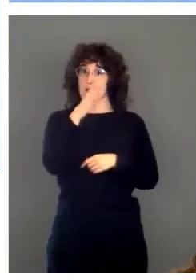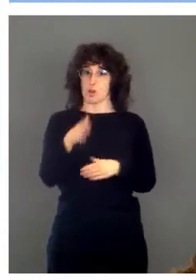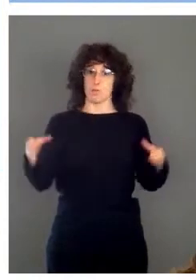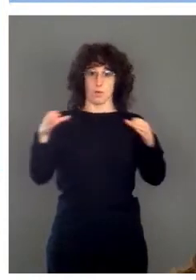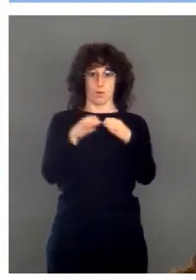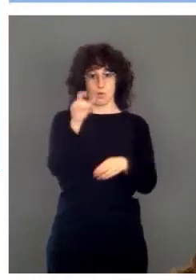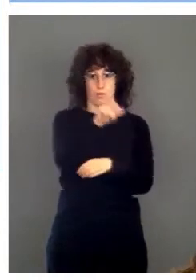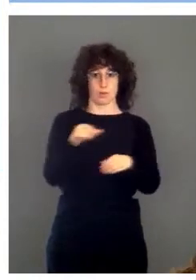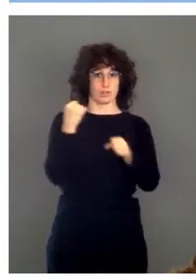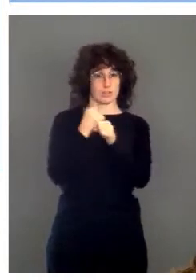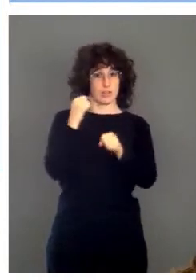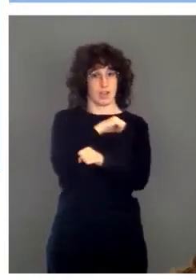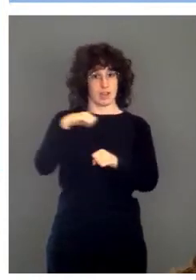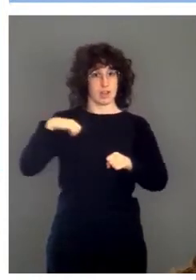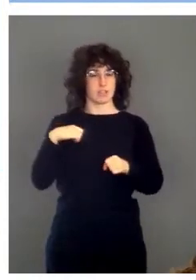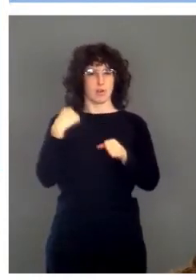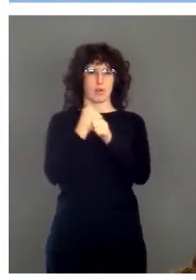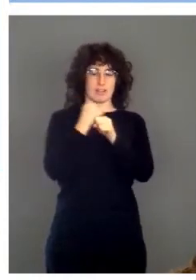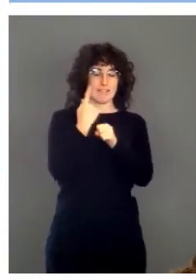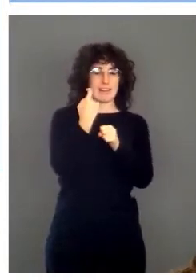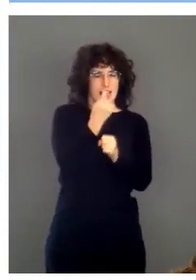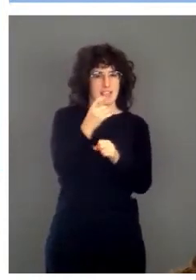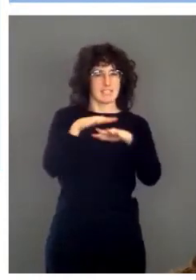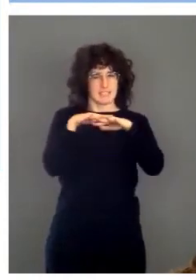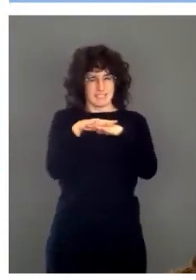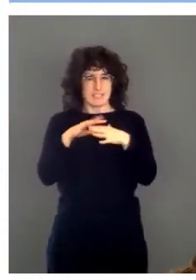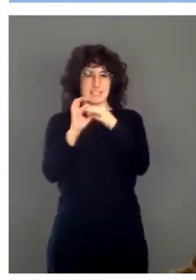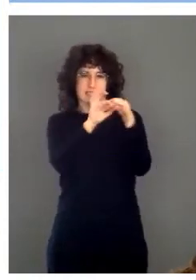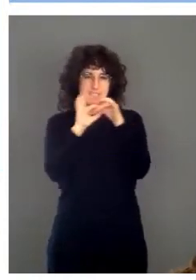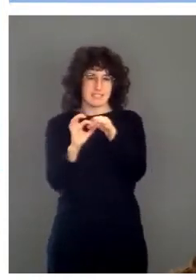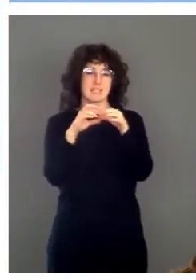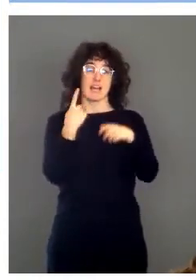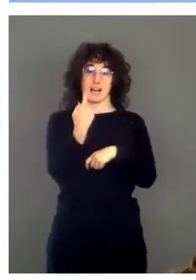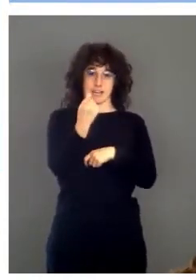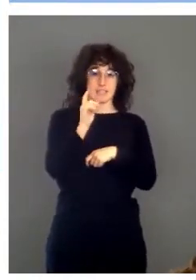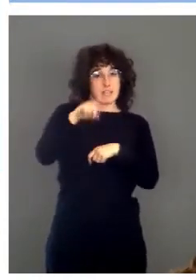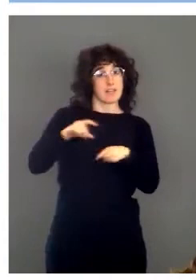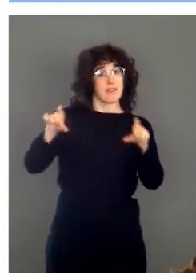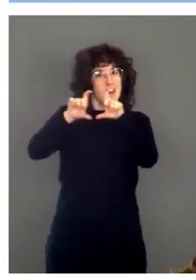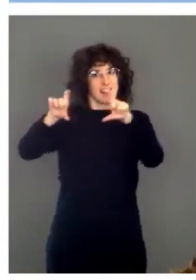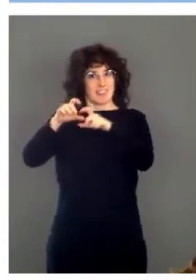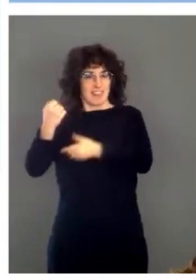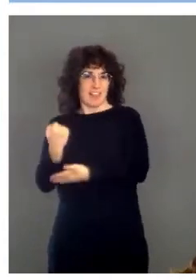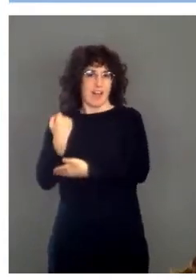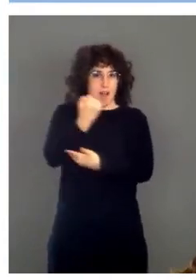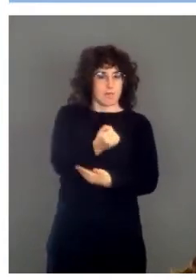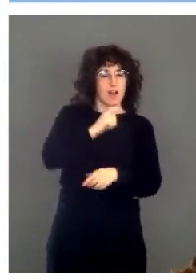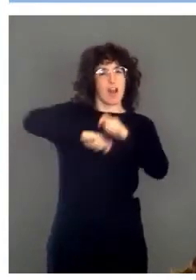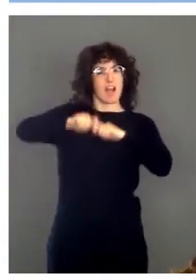Y necesita estar en red necesita tener el soporte de entidades De asociaciones empresariales de cooperativas